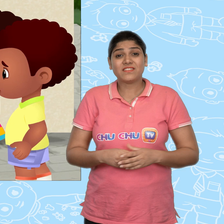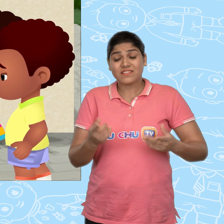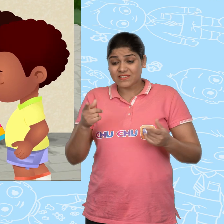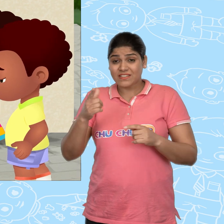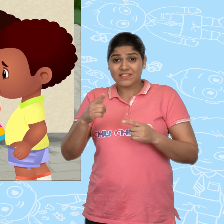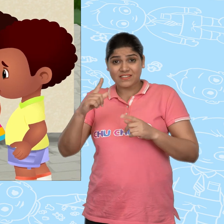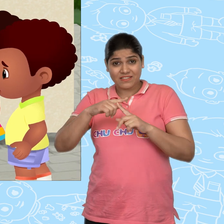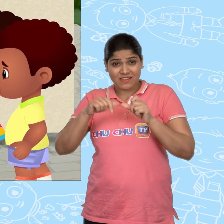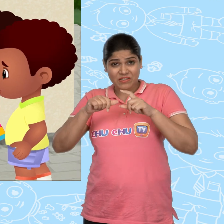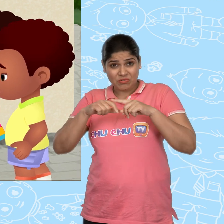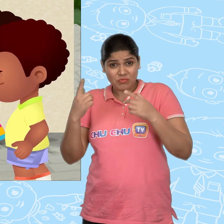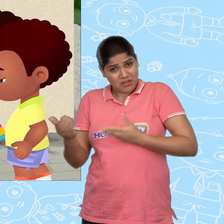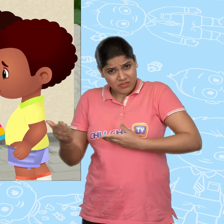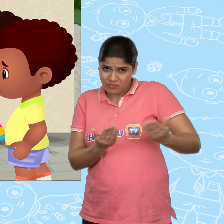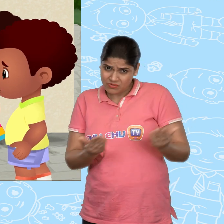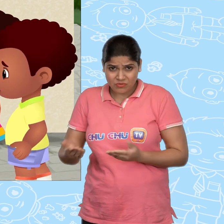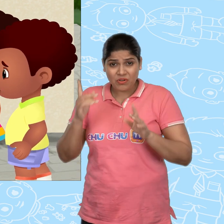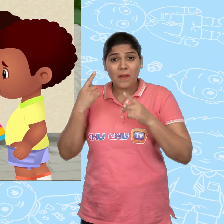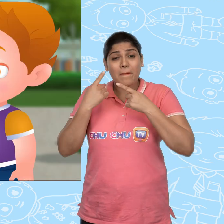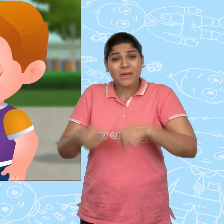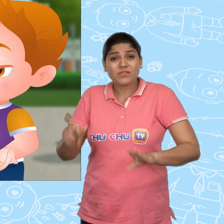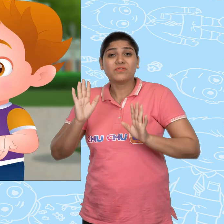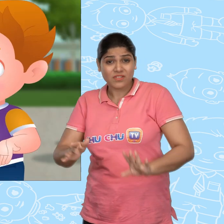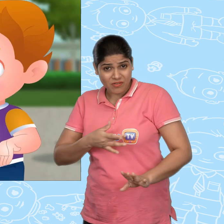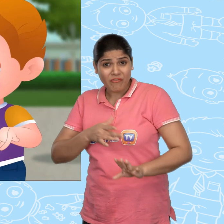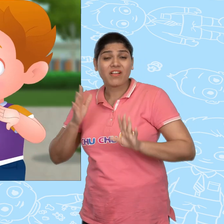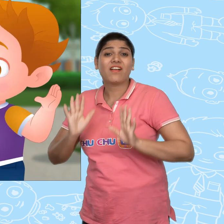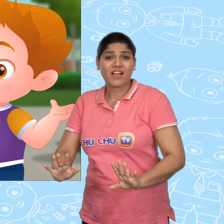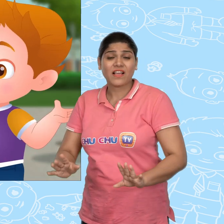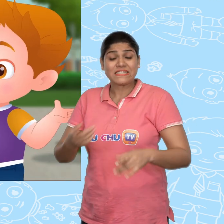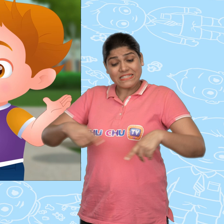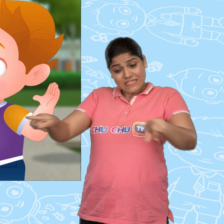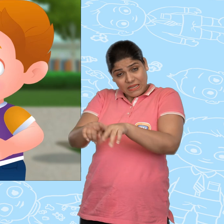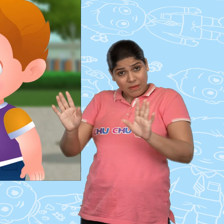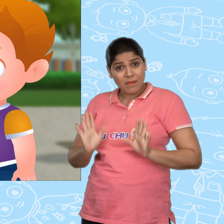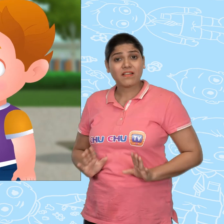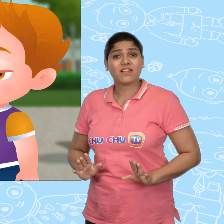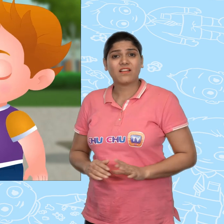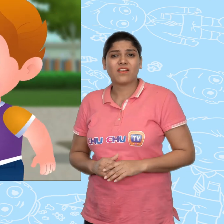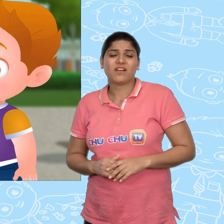बेबी टाकू भले ही छोटा होगा, कस्सली. पर उसकी भी फीलिंग्स हैं बिलकुल हमारी तरह.